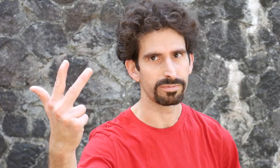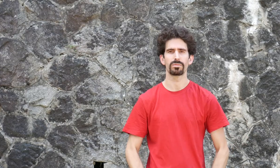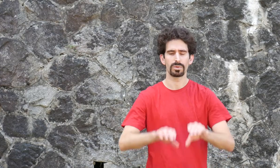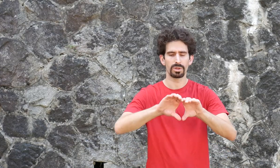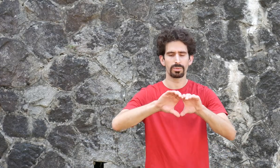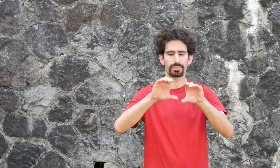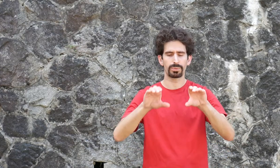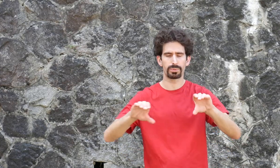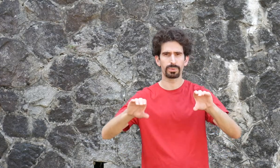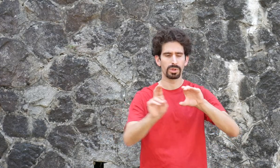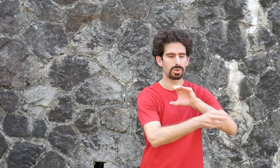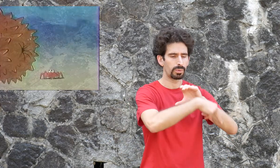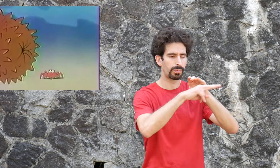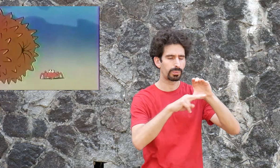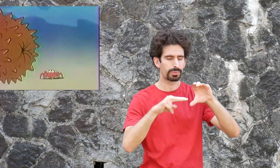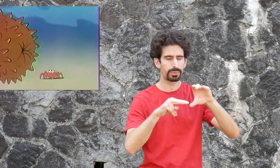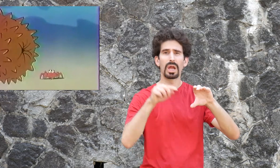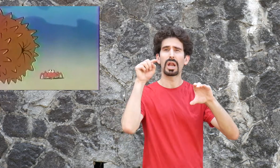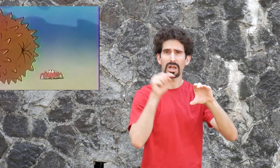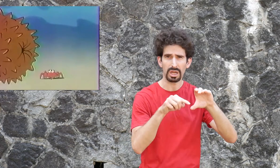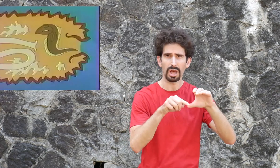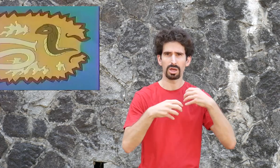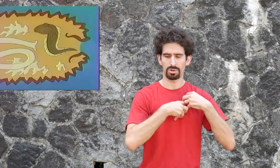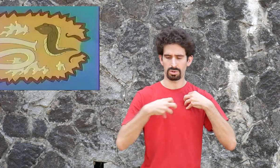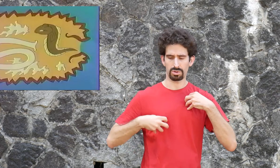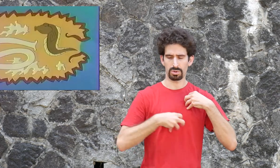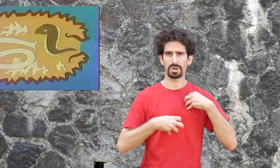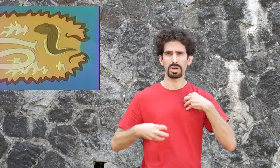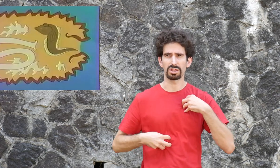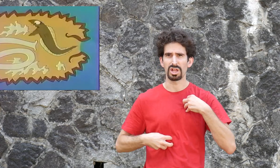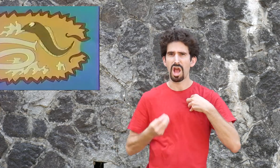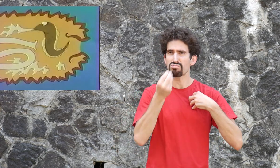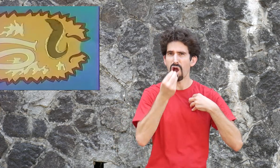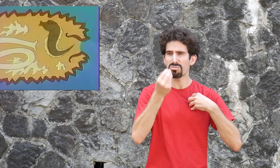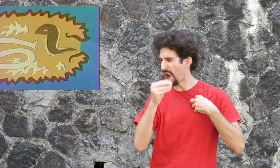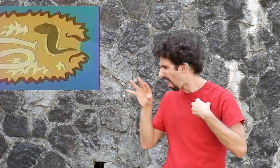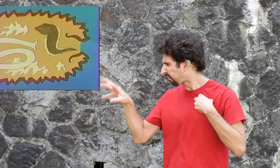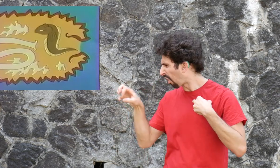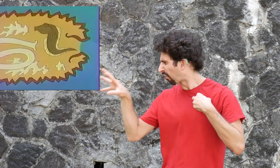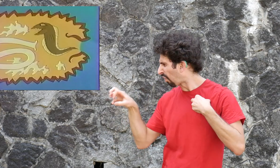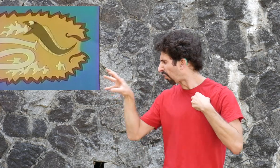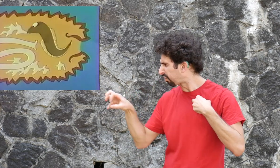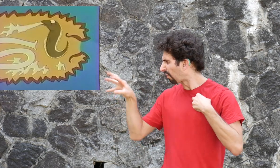le carapidae entre dans l'anus et mange les organes de l'holothurie.